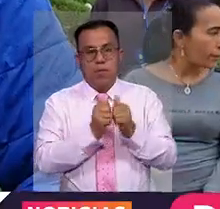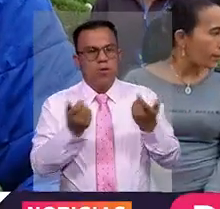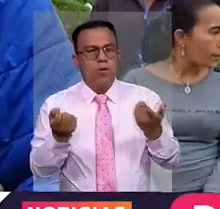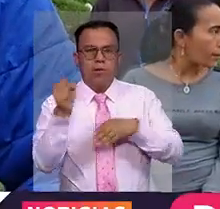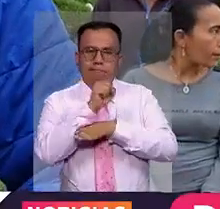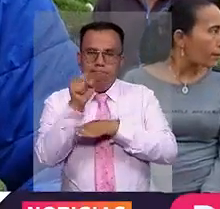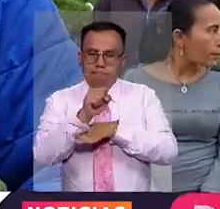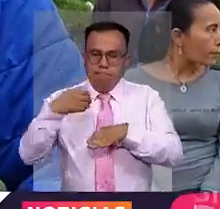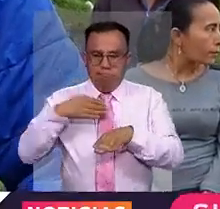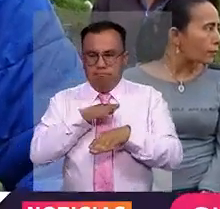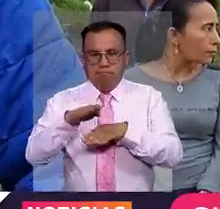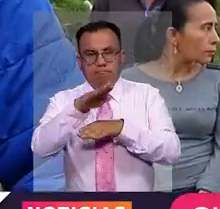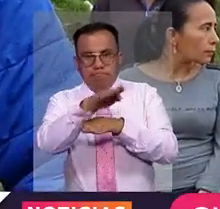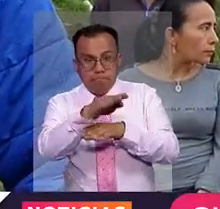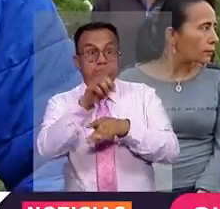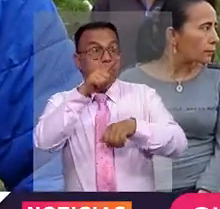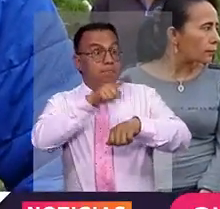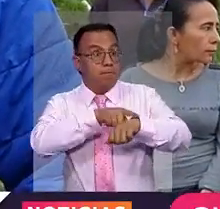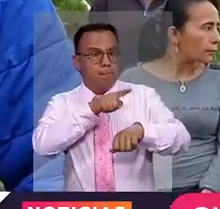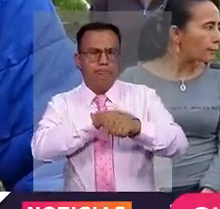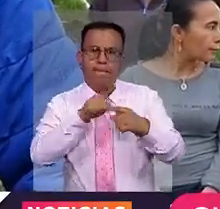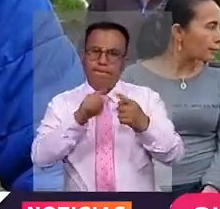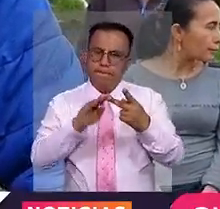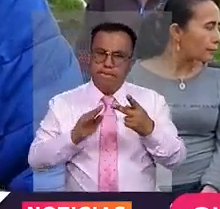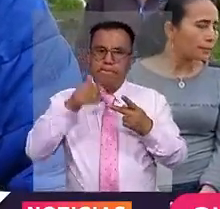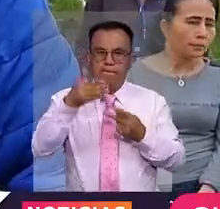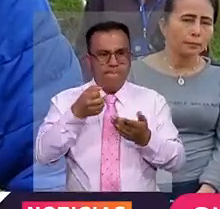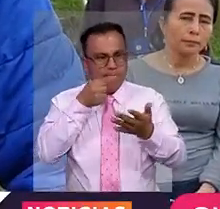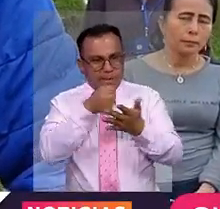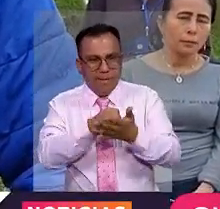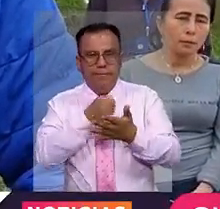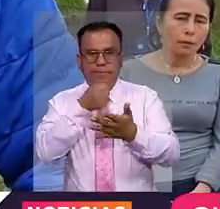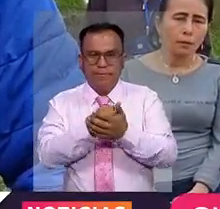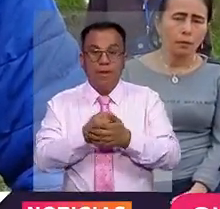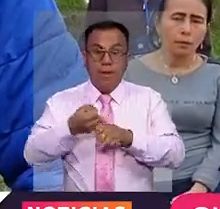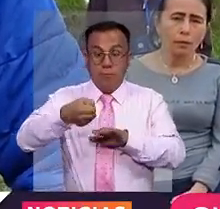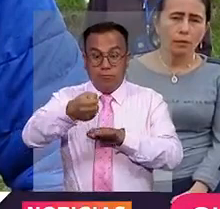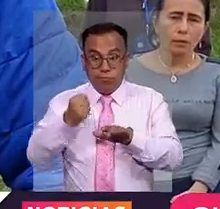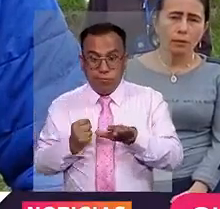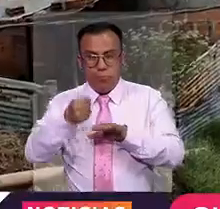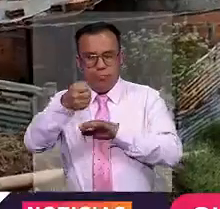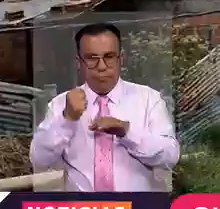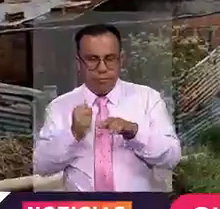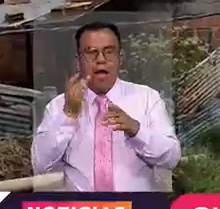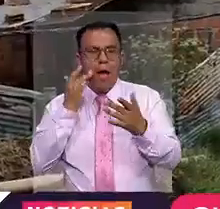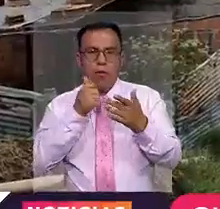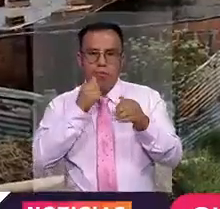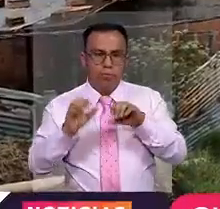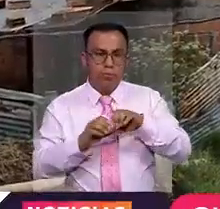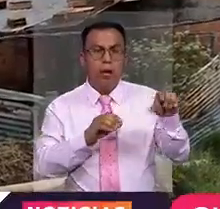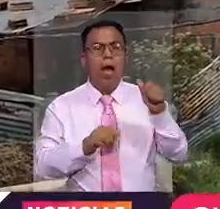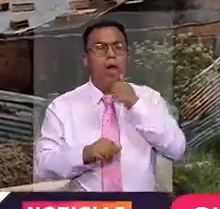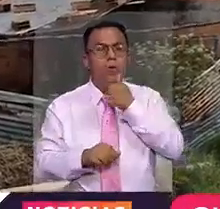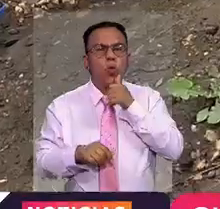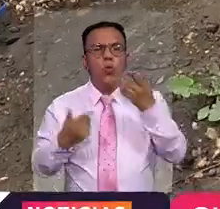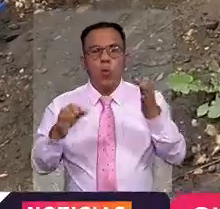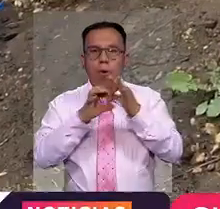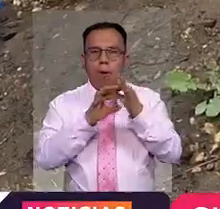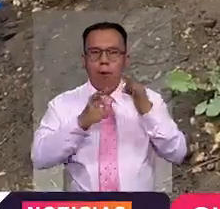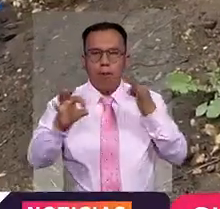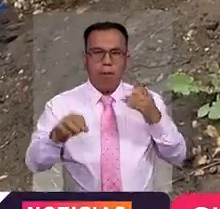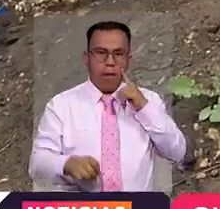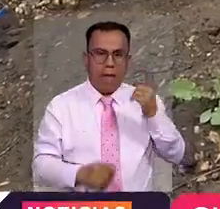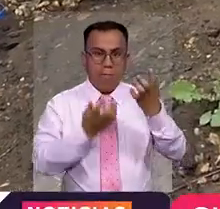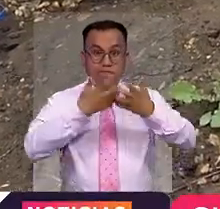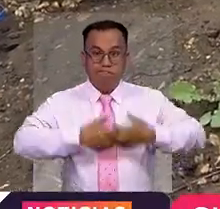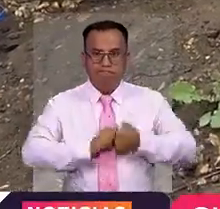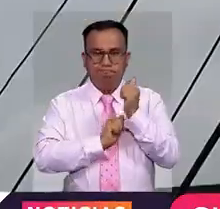LA GENTE YA NO PUEDE VIVIR UN